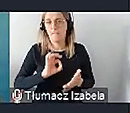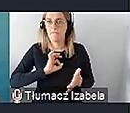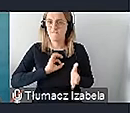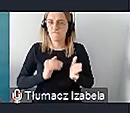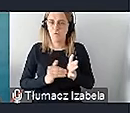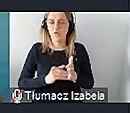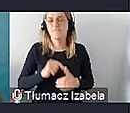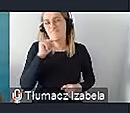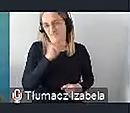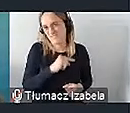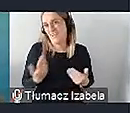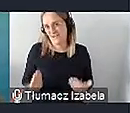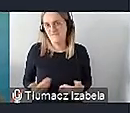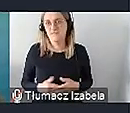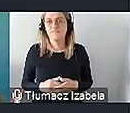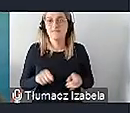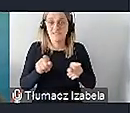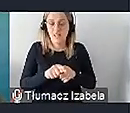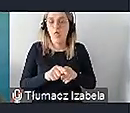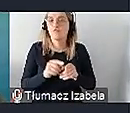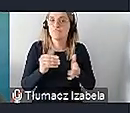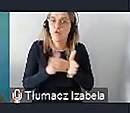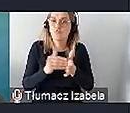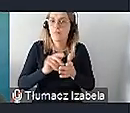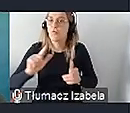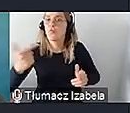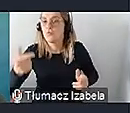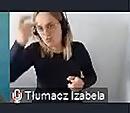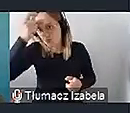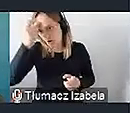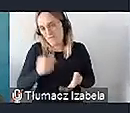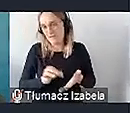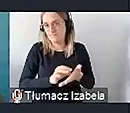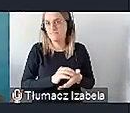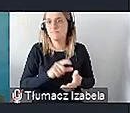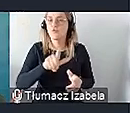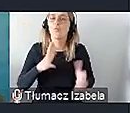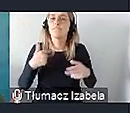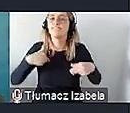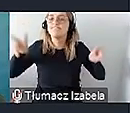na potrzeby też pracy z innymi ludźmi. Jest to bardziej kwestia naszej chęci, aby to zrobić.